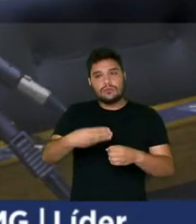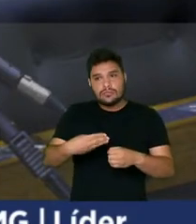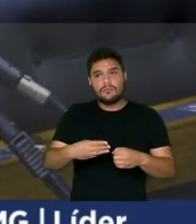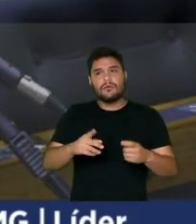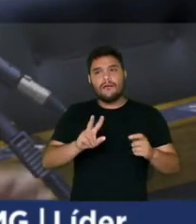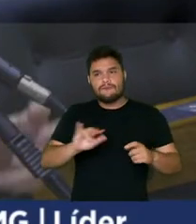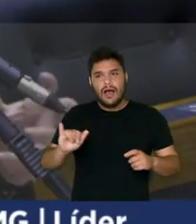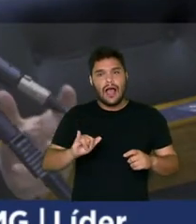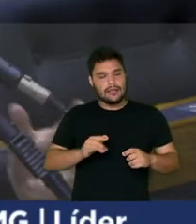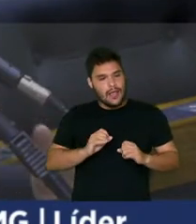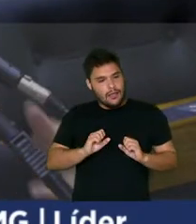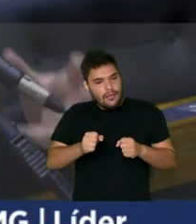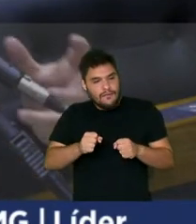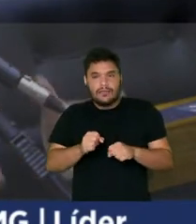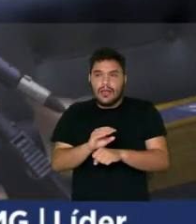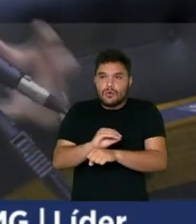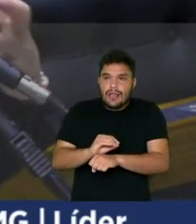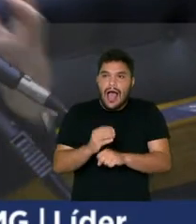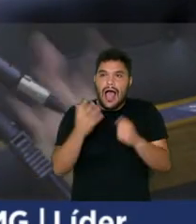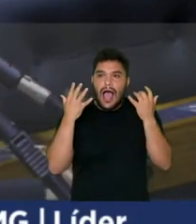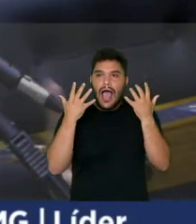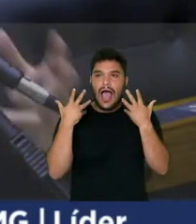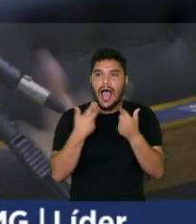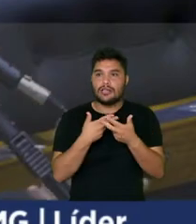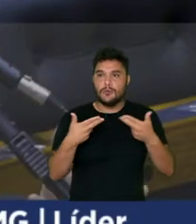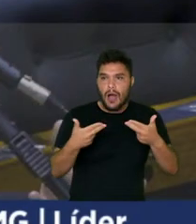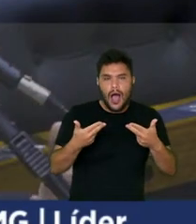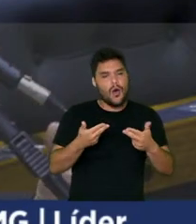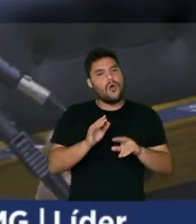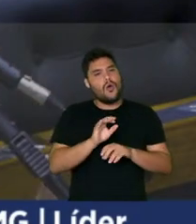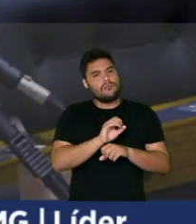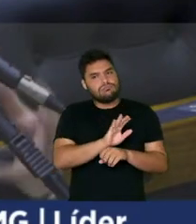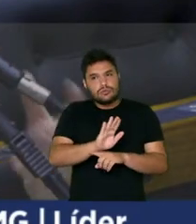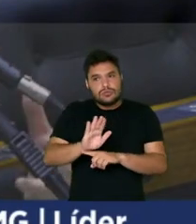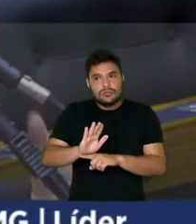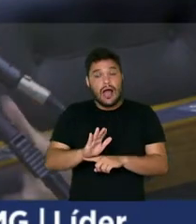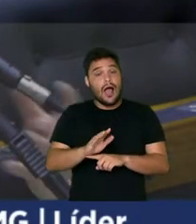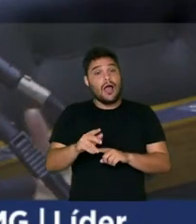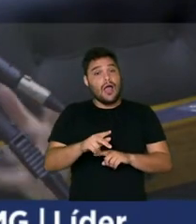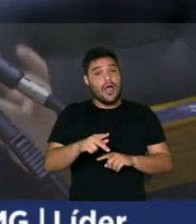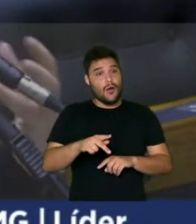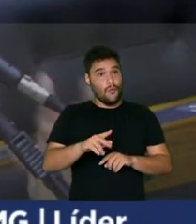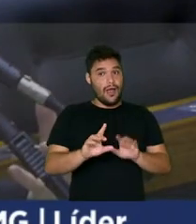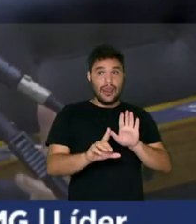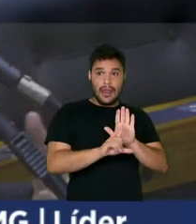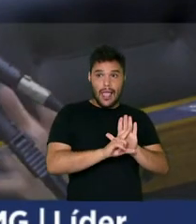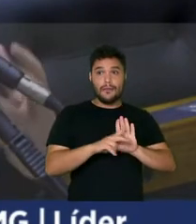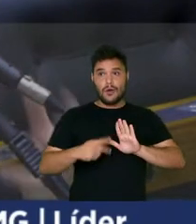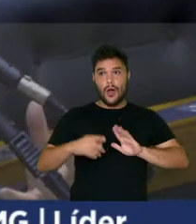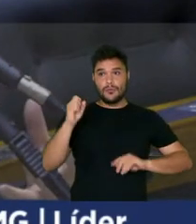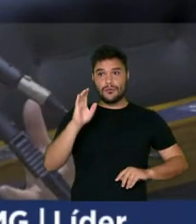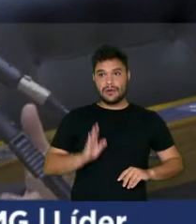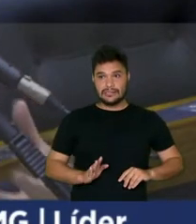UM PER KAFTA E DESDE DESCENTRALIZA PARA ESTADOS E MUNICÍPIOS. ASSIM VAMOS PROTEGER OS ANIMAIS, TRANSFORMAR ISSO EM UMA POLÍTICA PÚBLICA PARA O